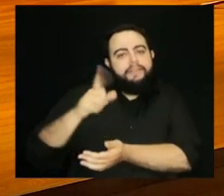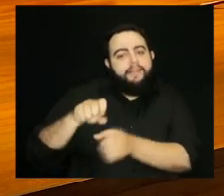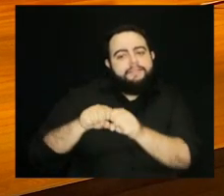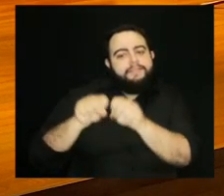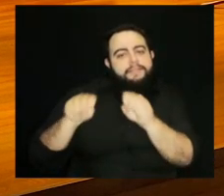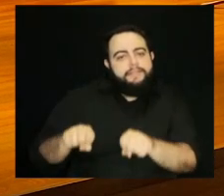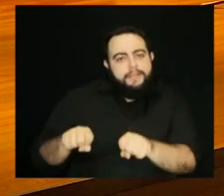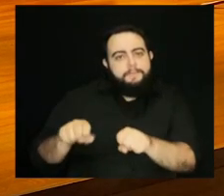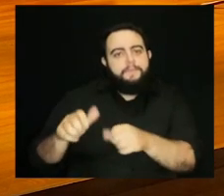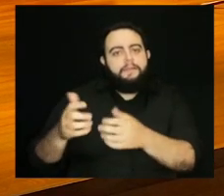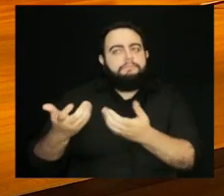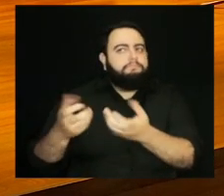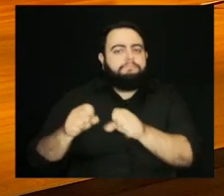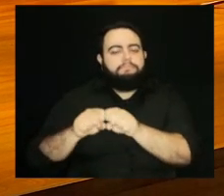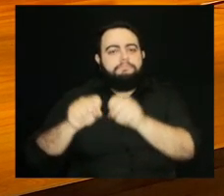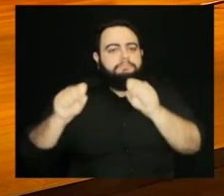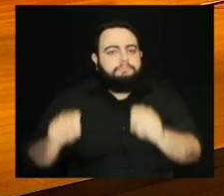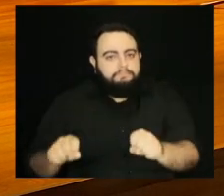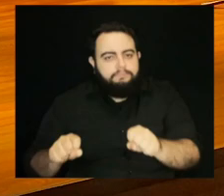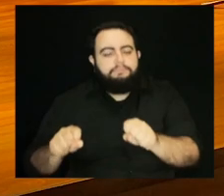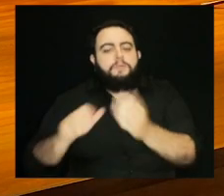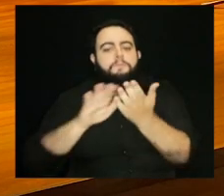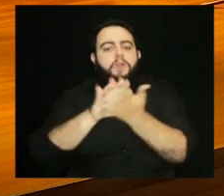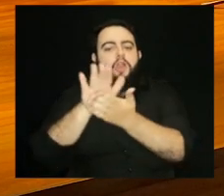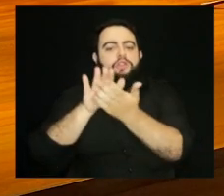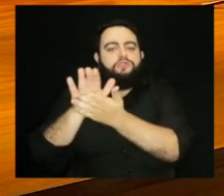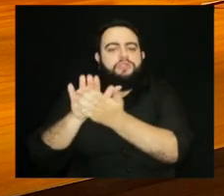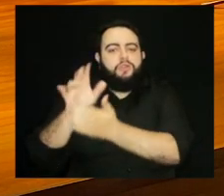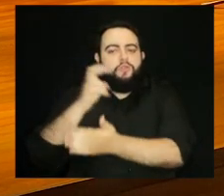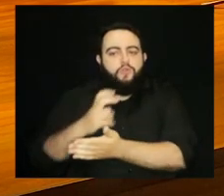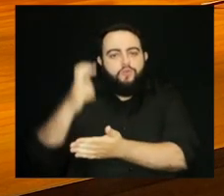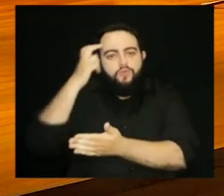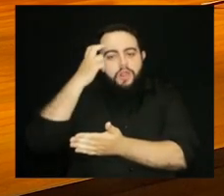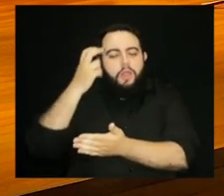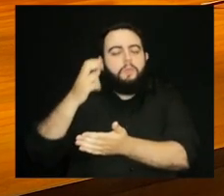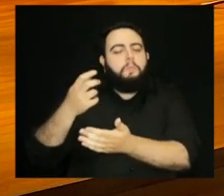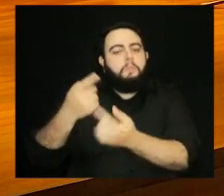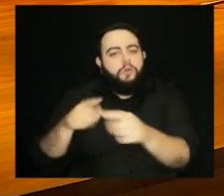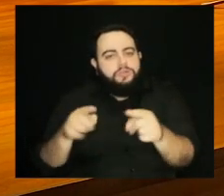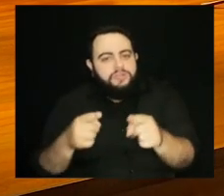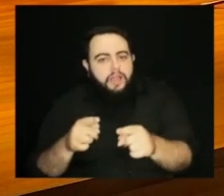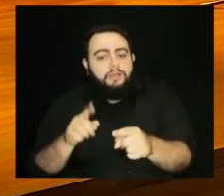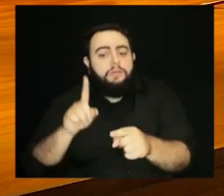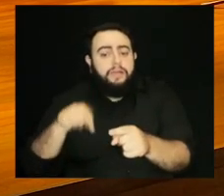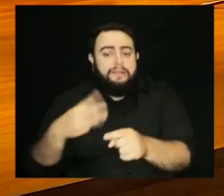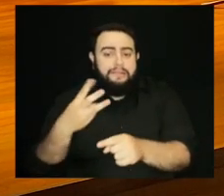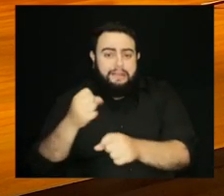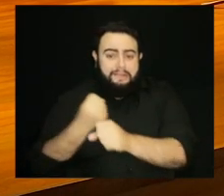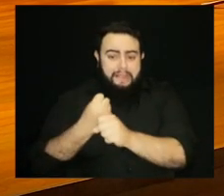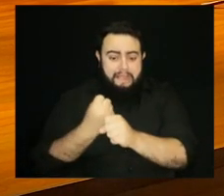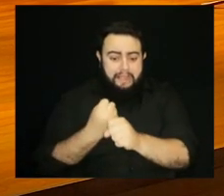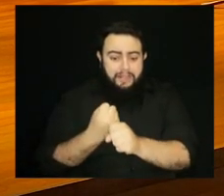de produção cultural, de produção musical nesses últimos 30 anos do século 19 que é mais ou